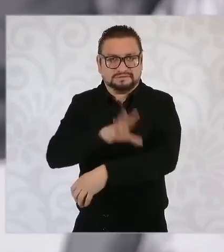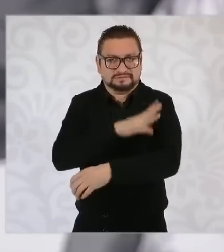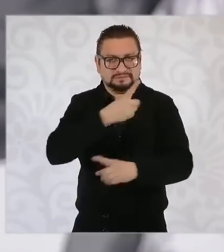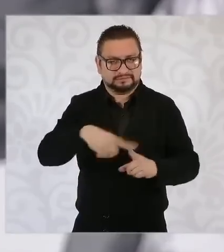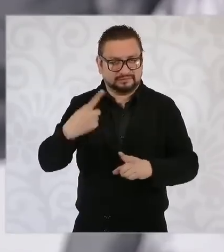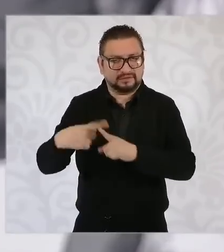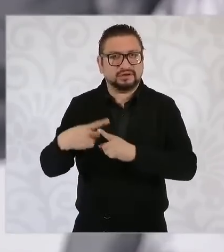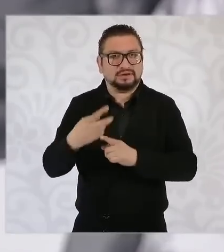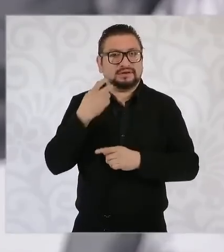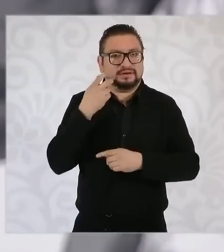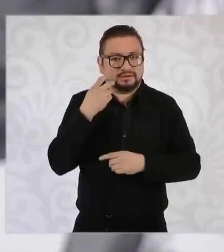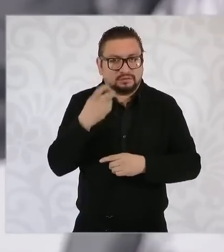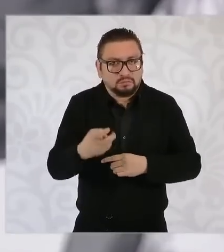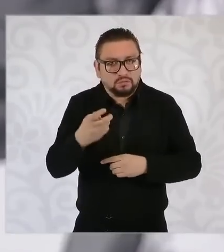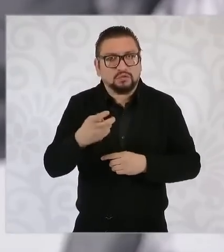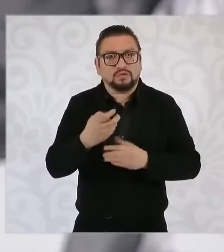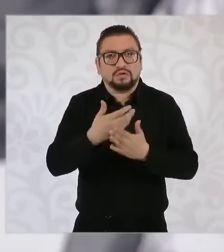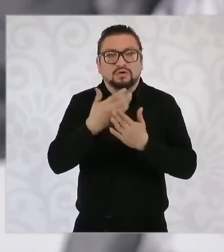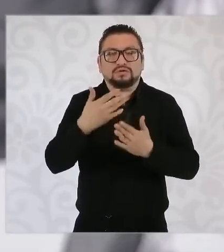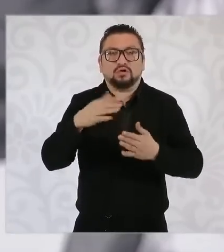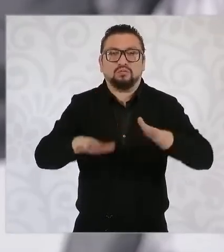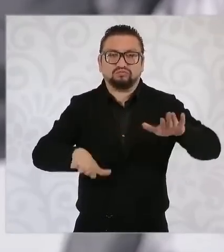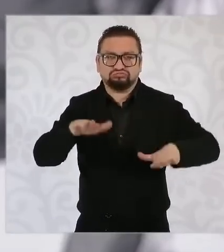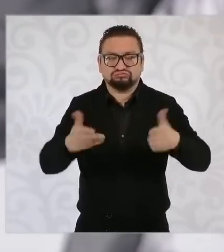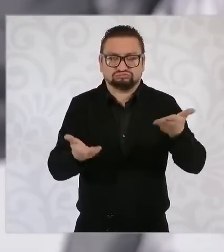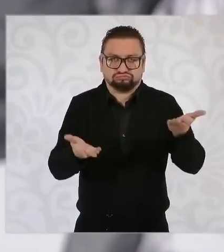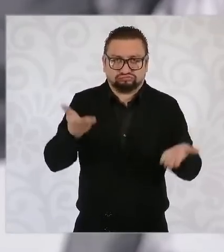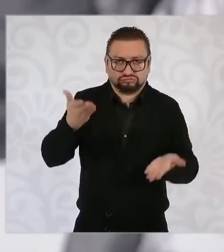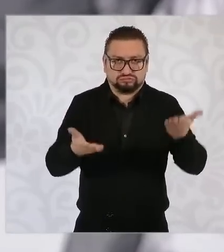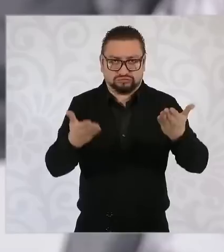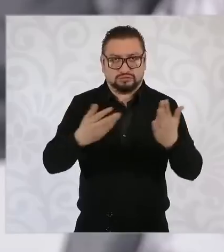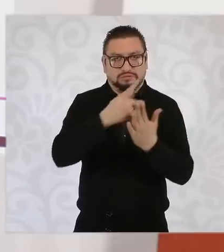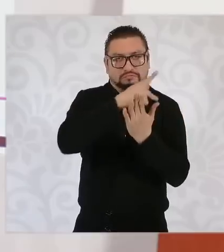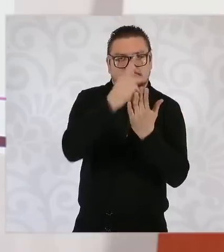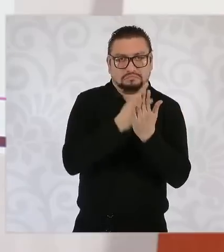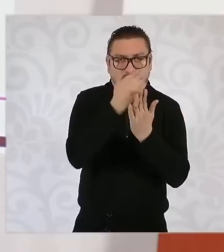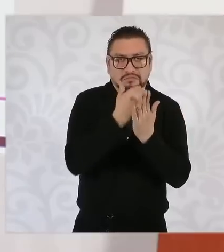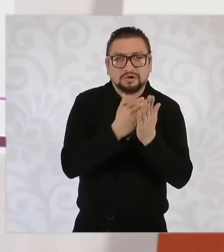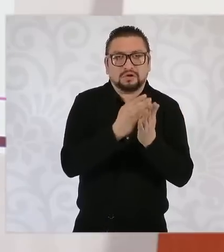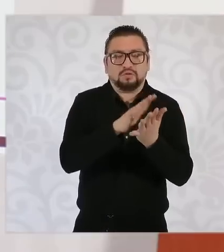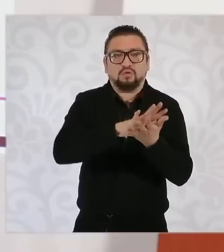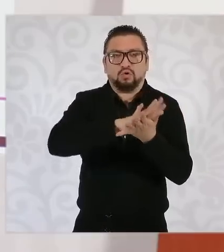del balance Nacional de energía se hace el plan de transición energética el plan de desarrollo